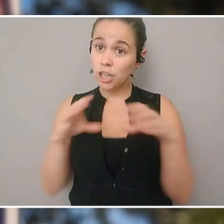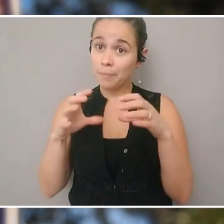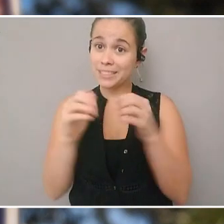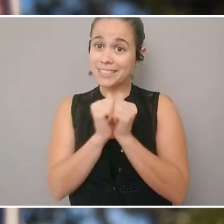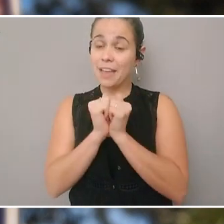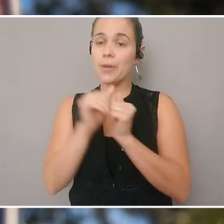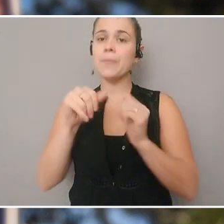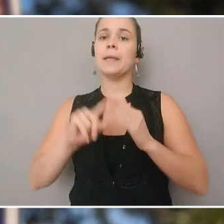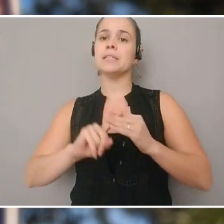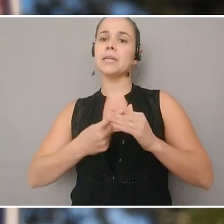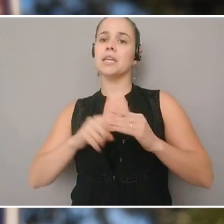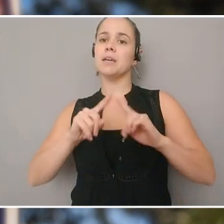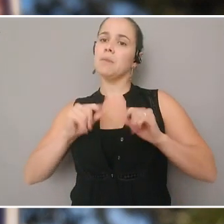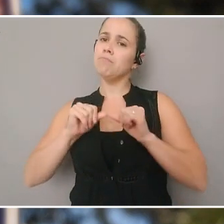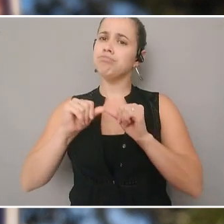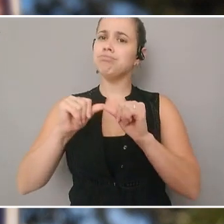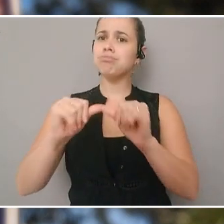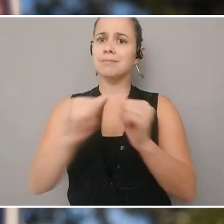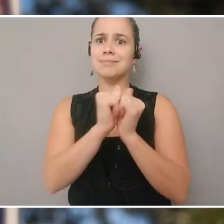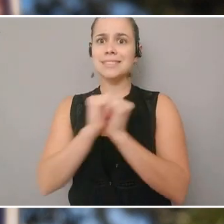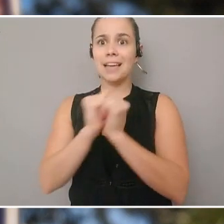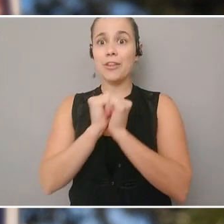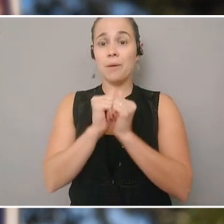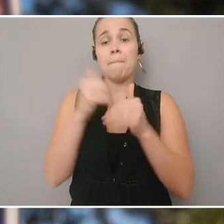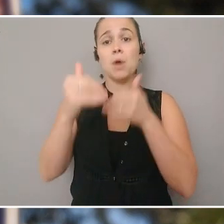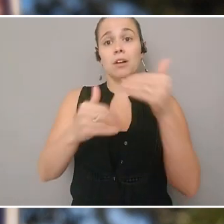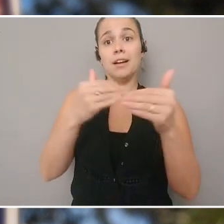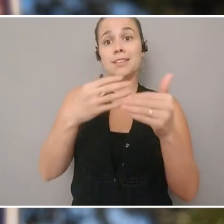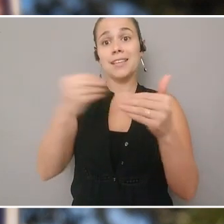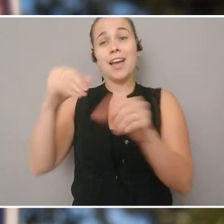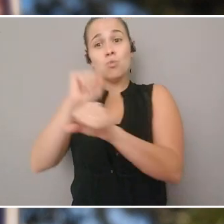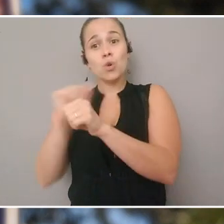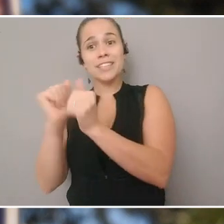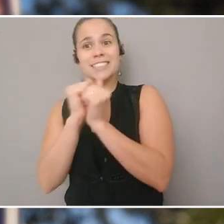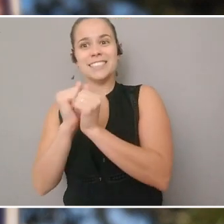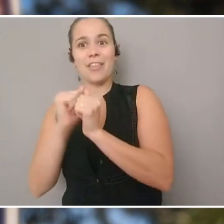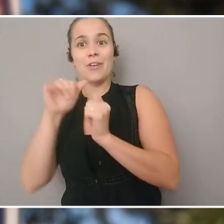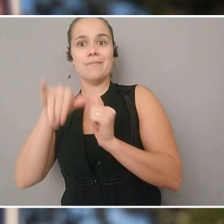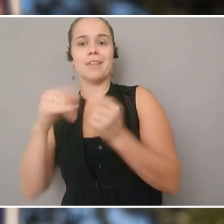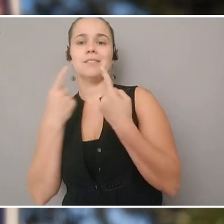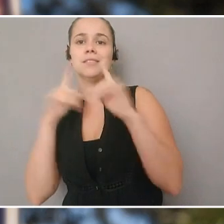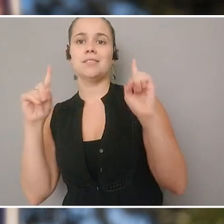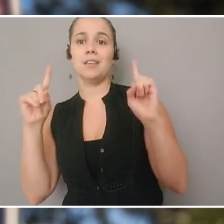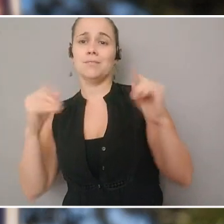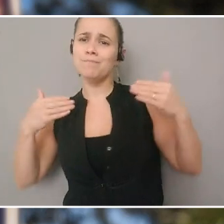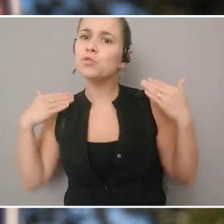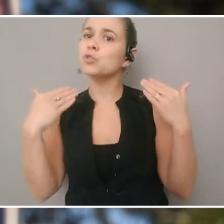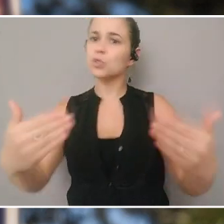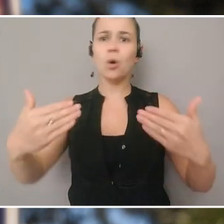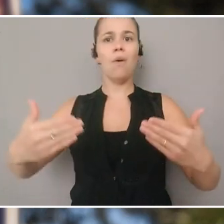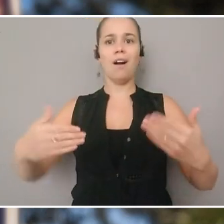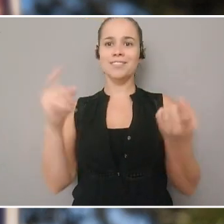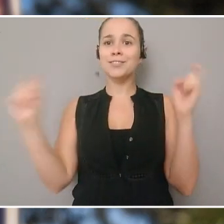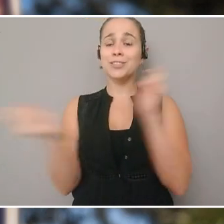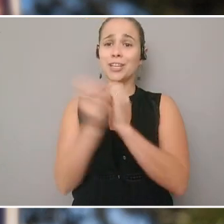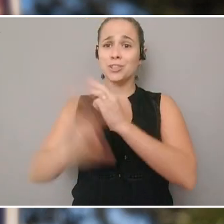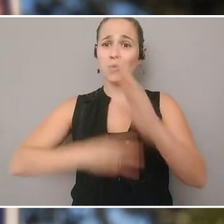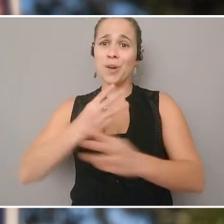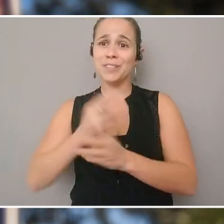progresar y trabajar juntos es éxito de Henry Ford. Vallan a cambiar el